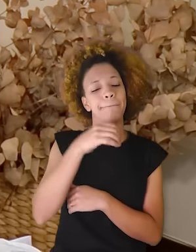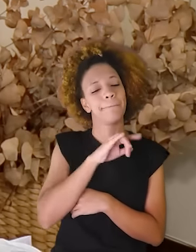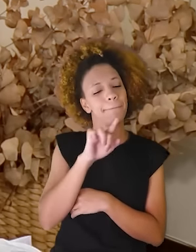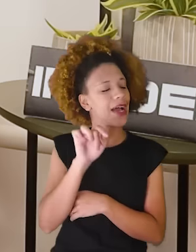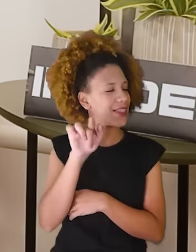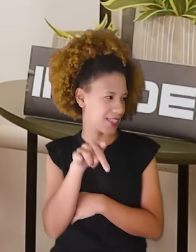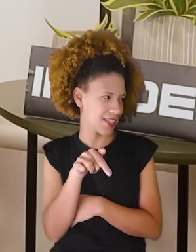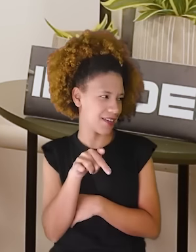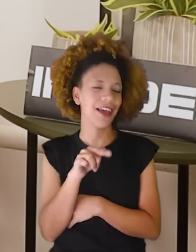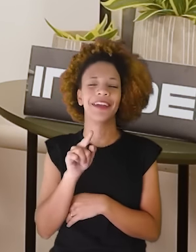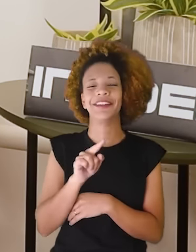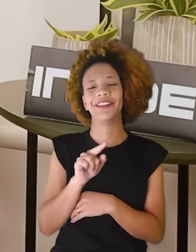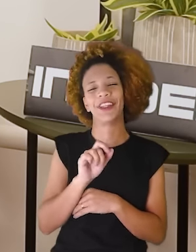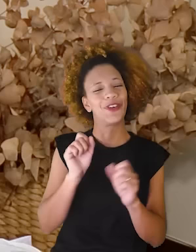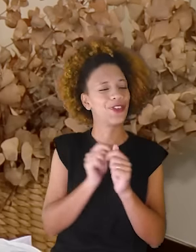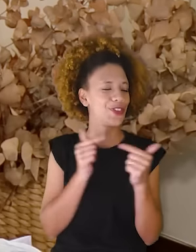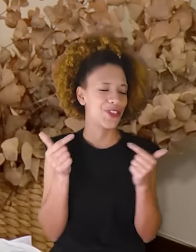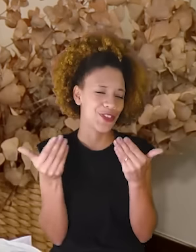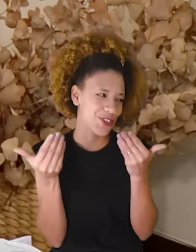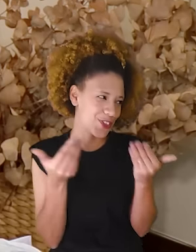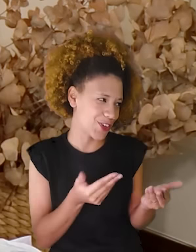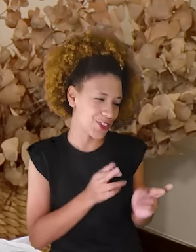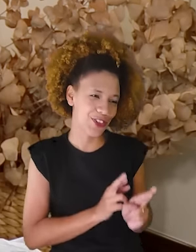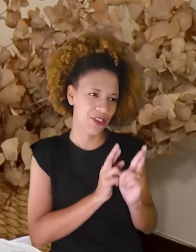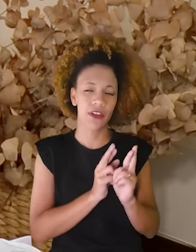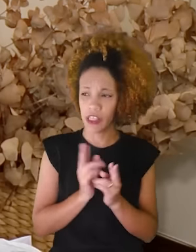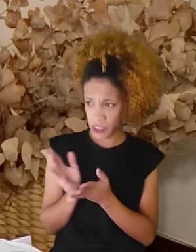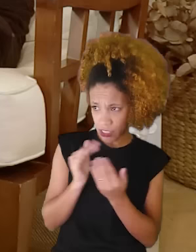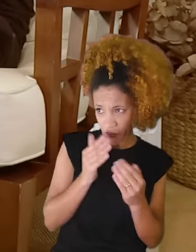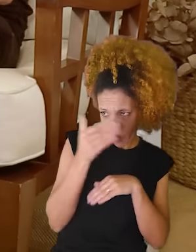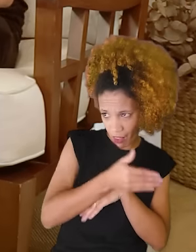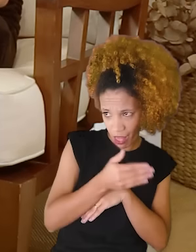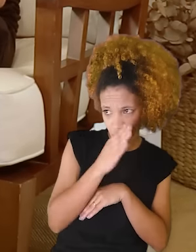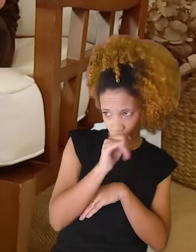maé não quero desejar toda sorte para você velho Tomara que des vai L Menha vai L mesmo se você